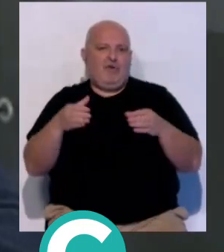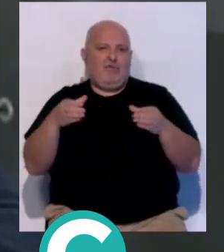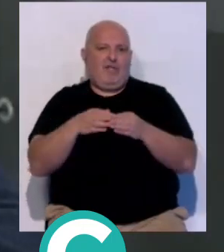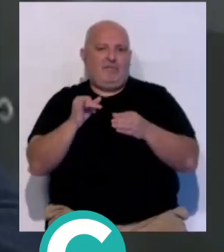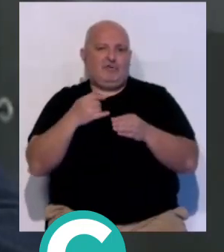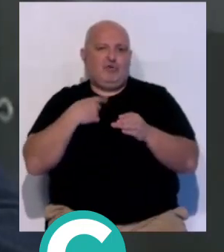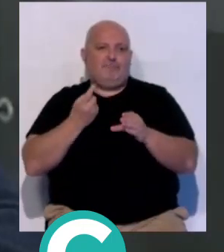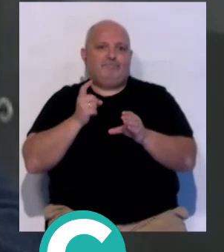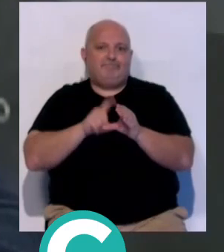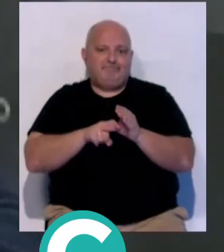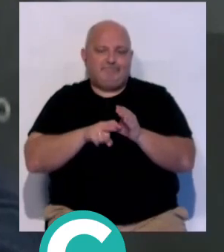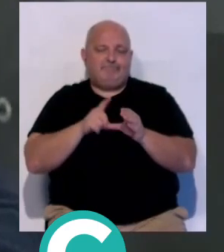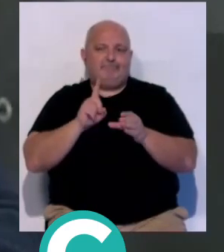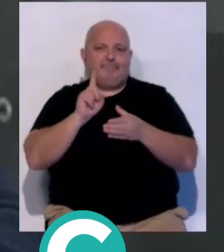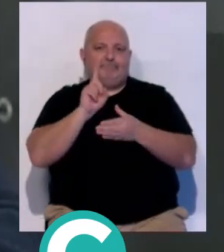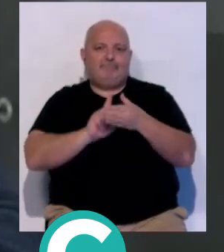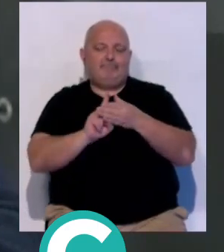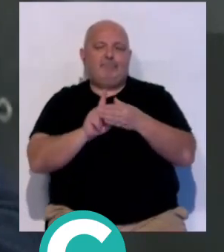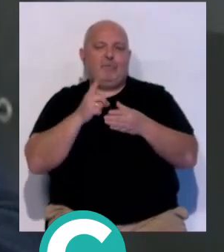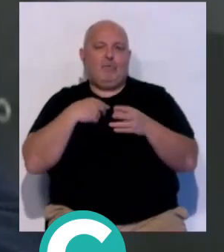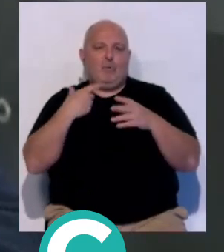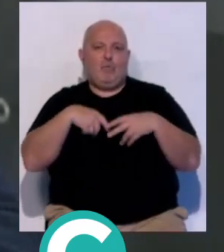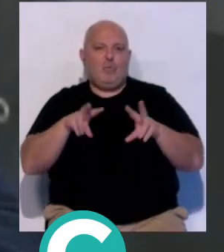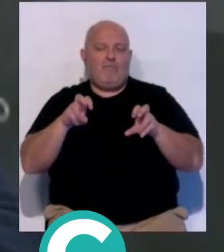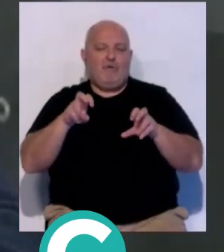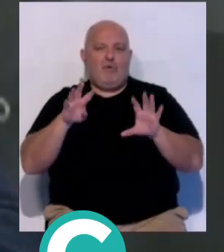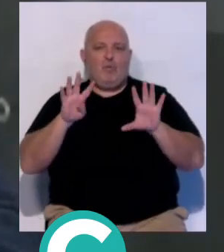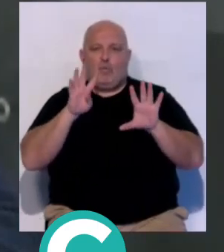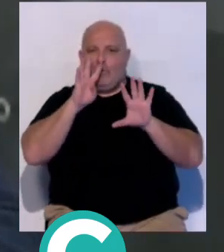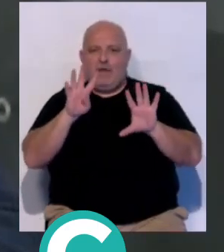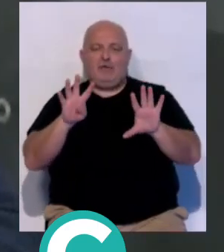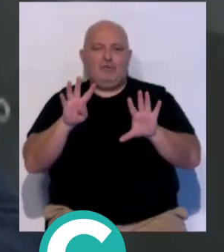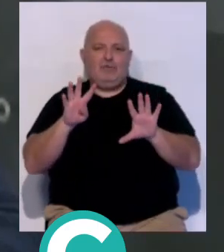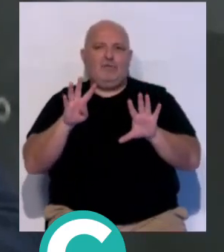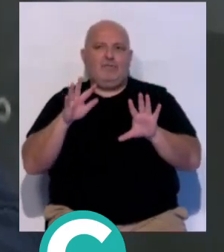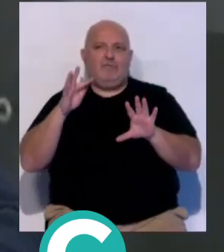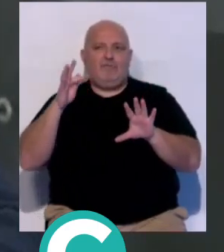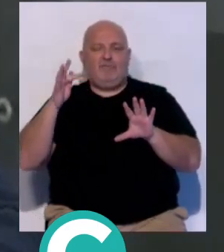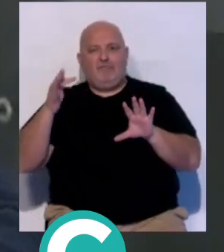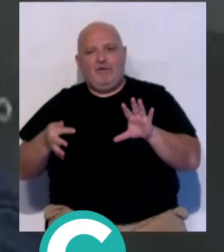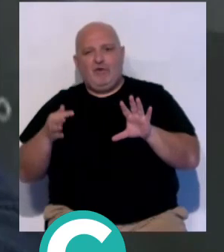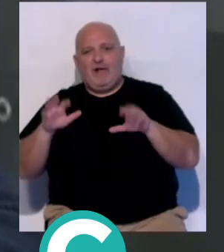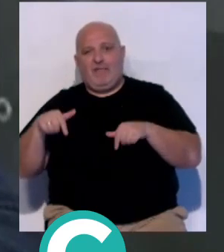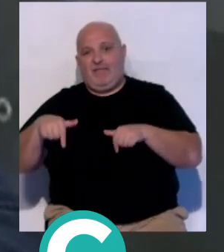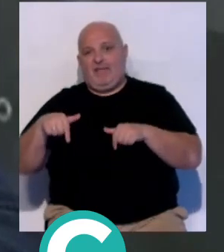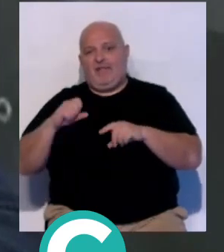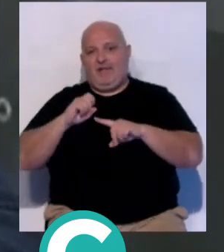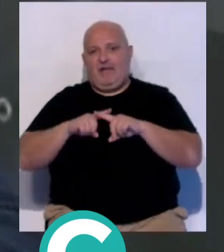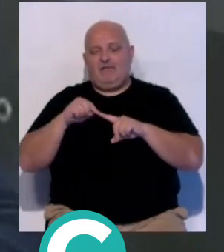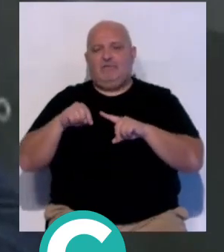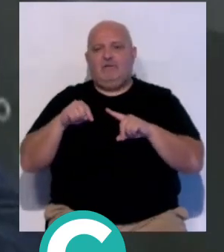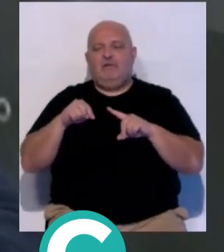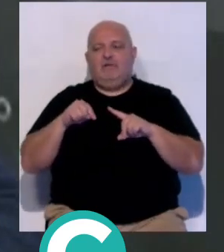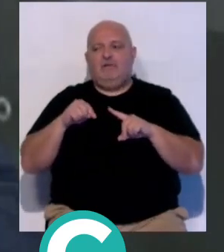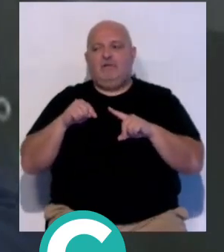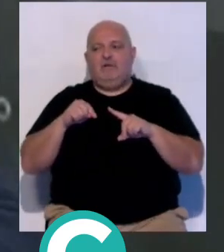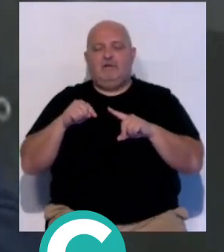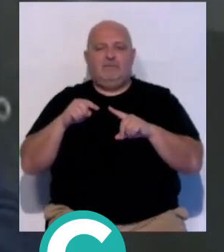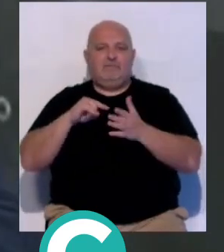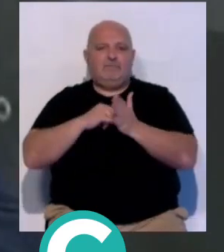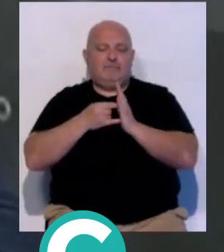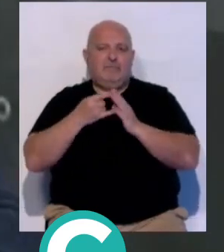llegar tú allí como nuevo nueve temporadas en un equipo fijo pero además técnicamente Bueno es muy